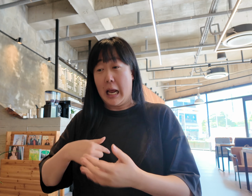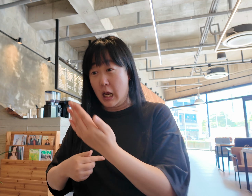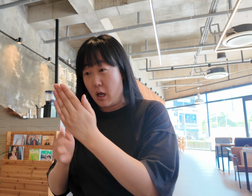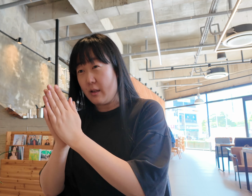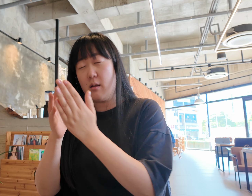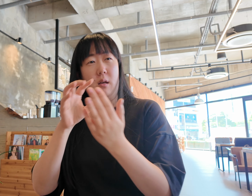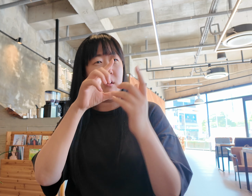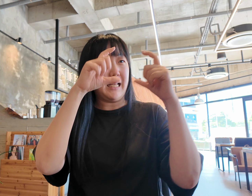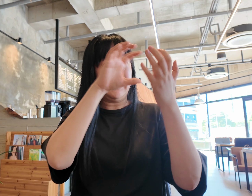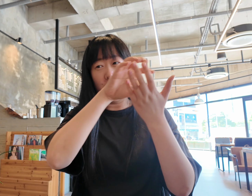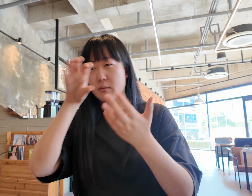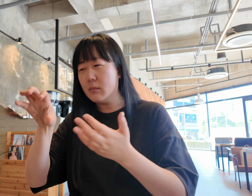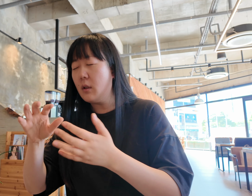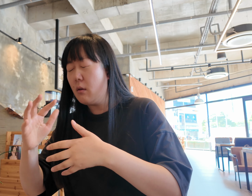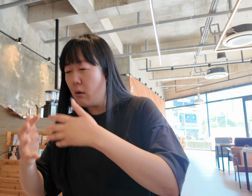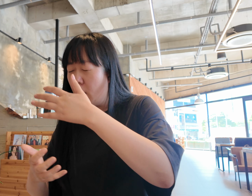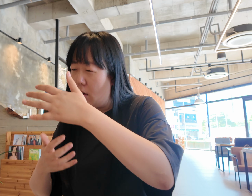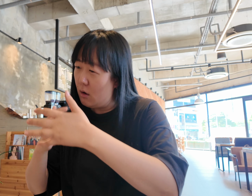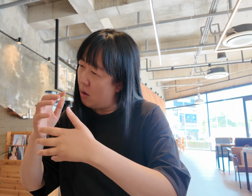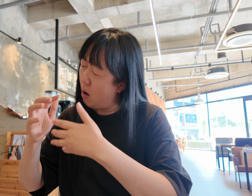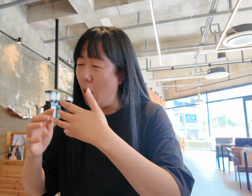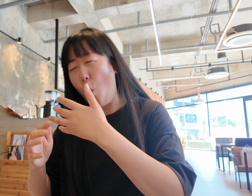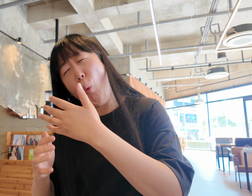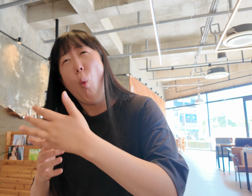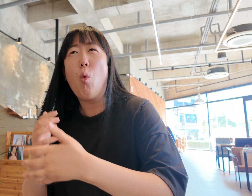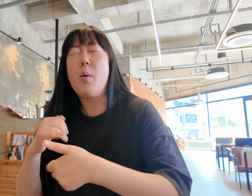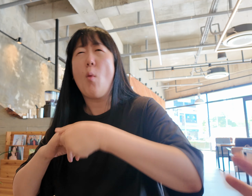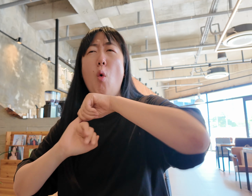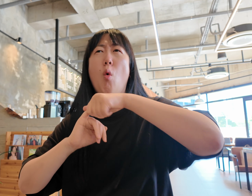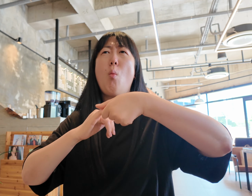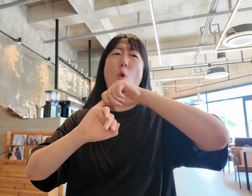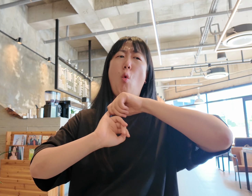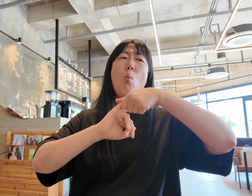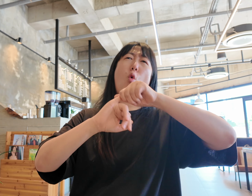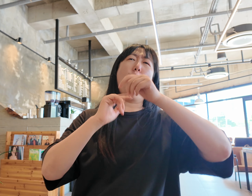책이나 사진을 수어로 효과적으로 전달하는데 어렵거든요